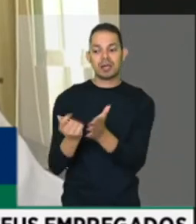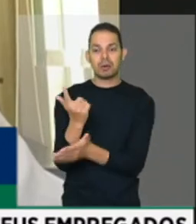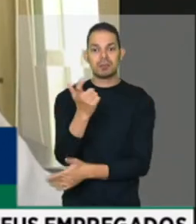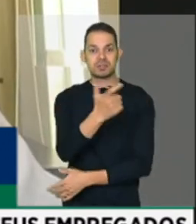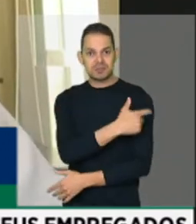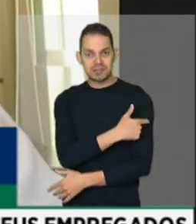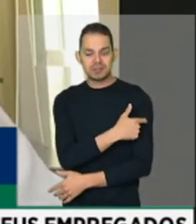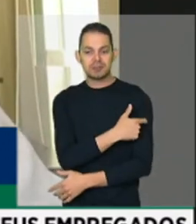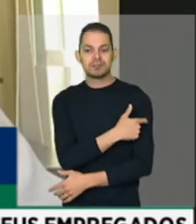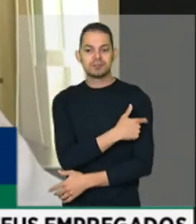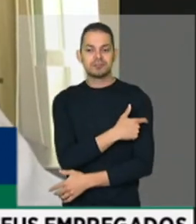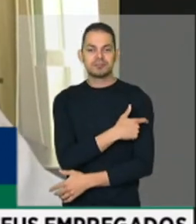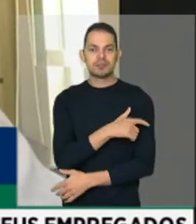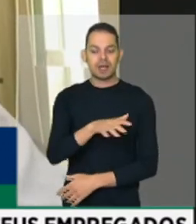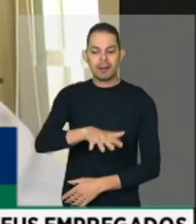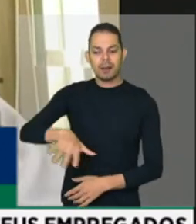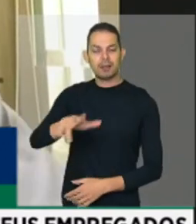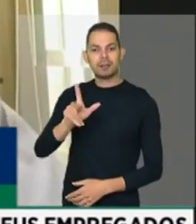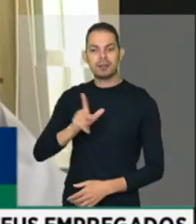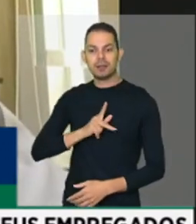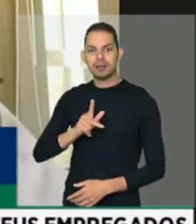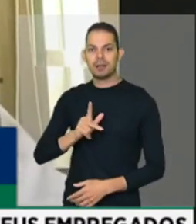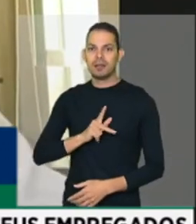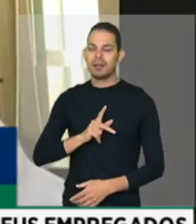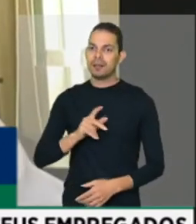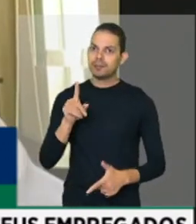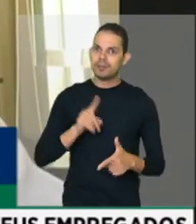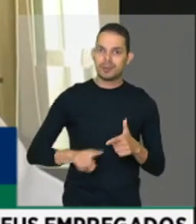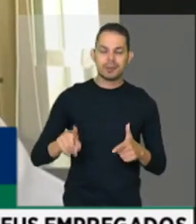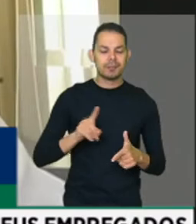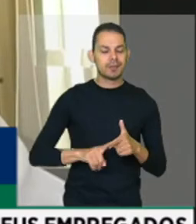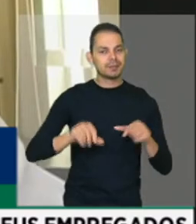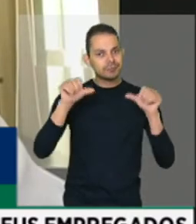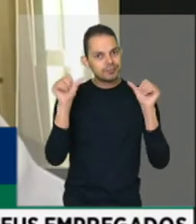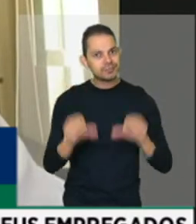DA ABERTURA DA COMPRA DE VACINAS PELO MERCADO É UM CAOS, É AUMENTAR O CAOS. POR